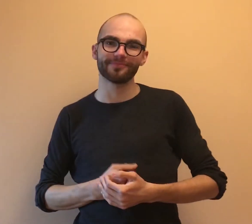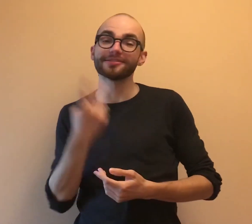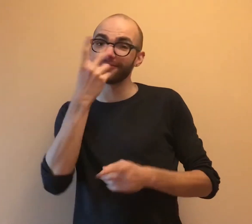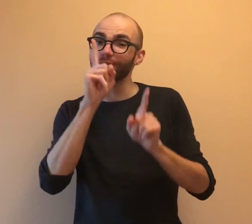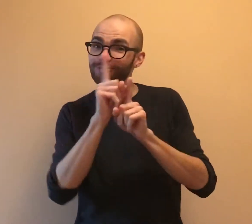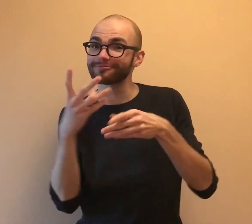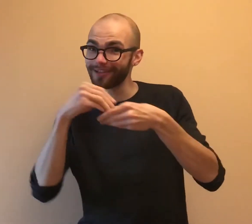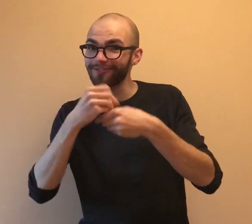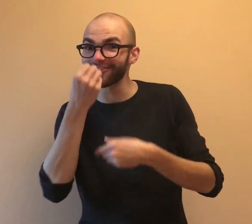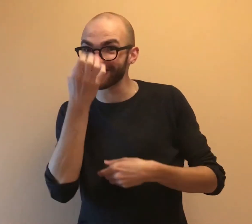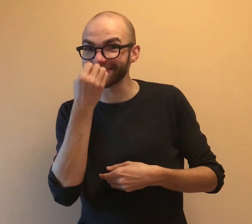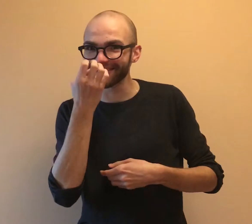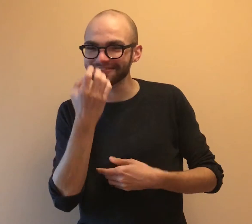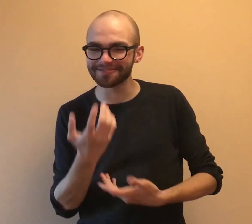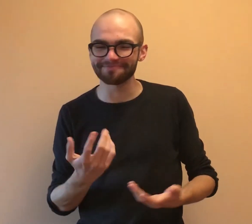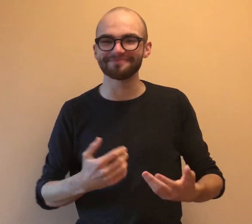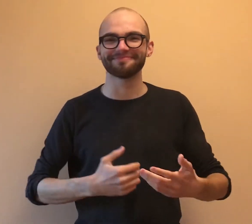oziroma vrtnico.